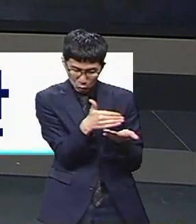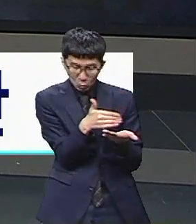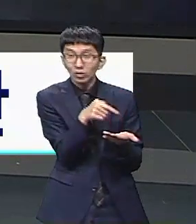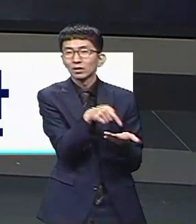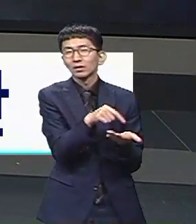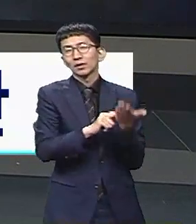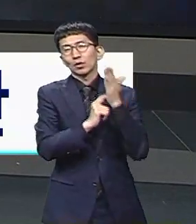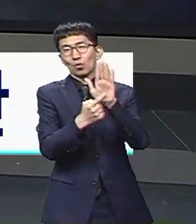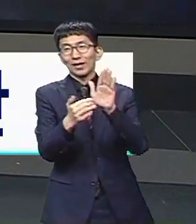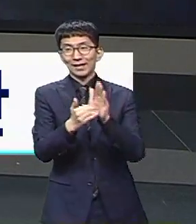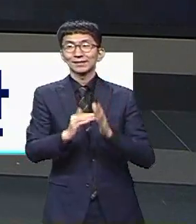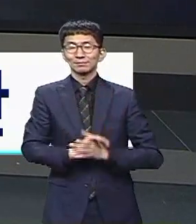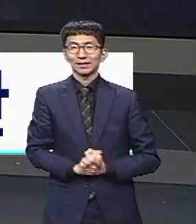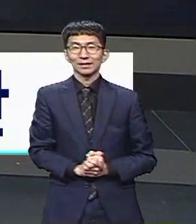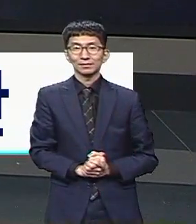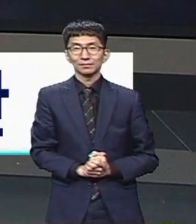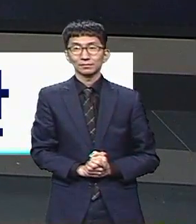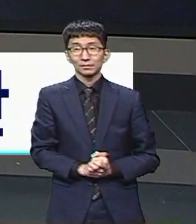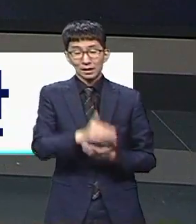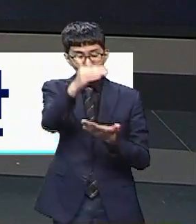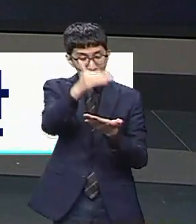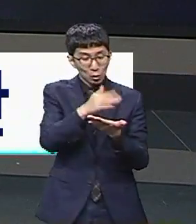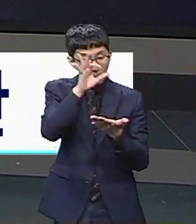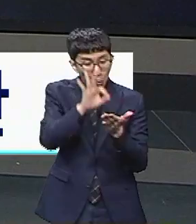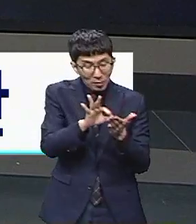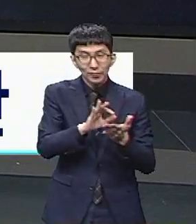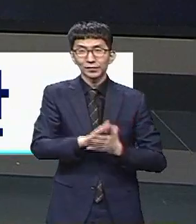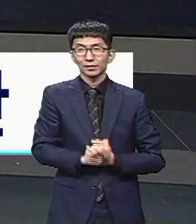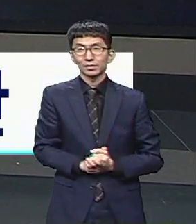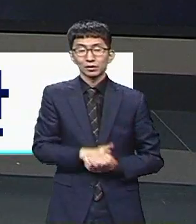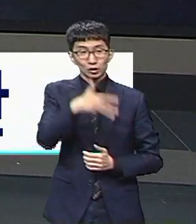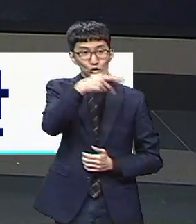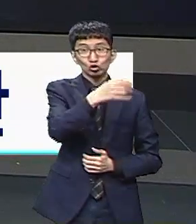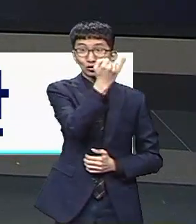했습니다. 거기에는 추 장관이 부대 장교 연락처를